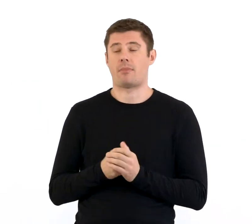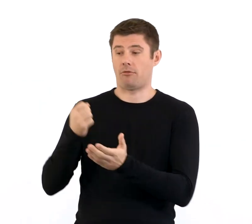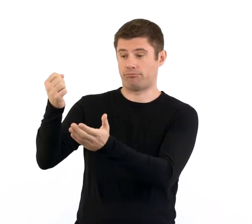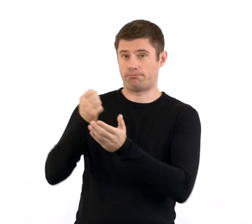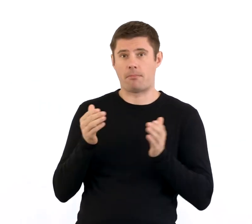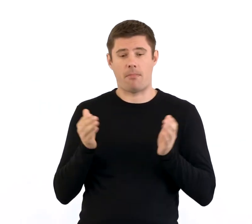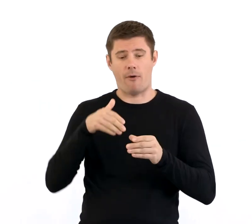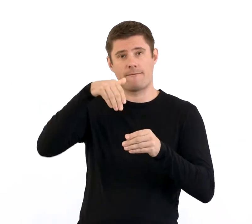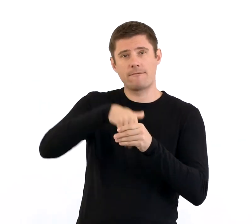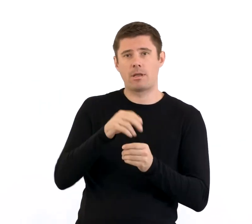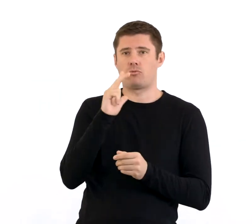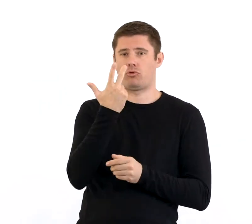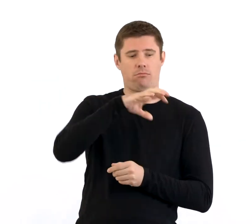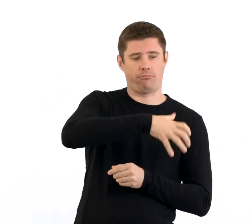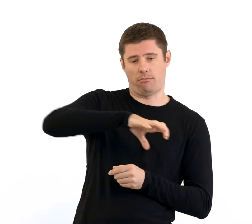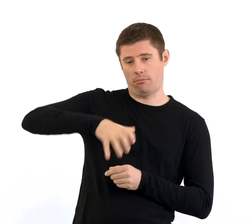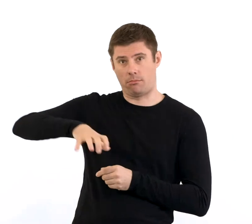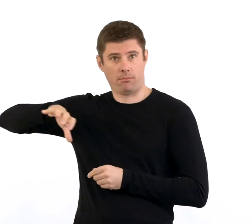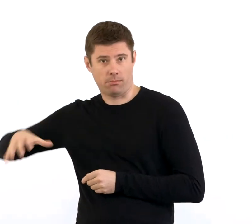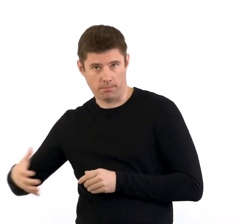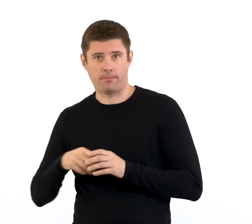Istnieją trzy podstawowe rodzaje mikrograntów: